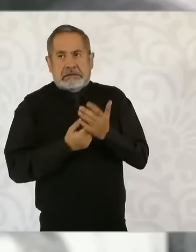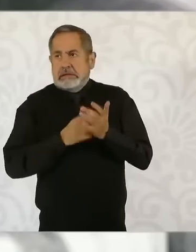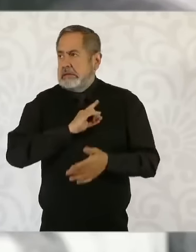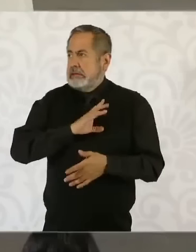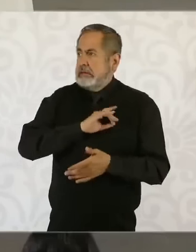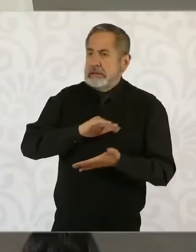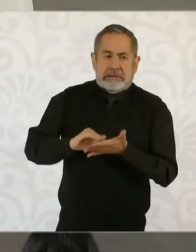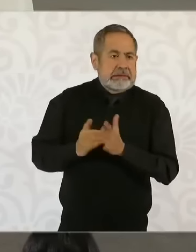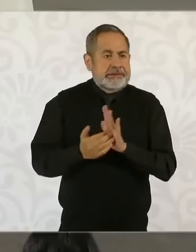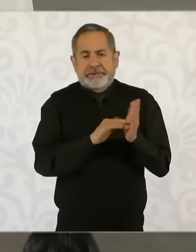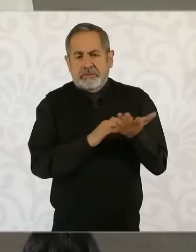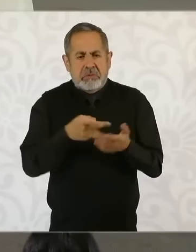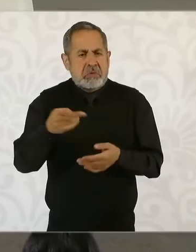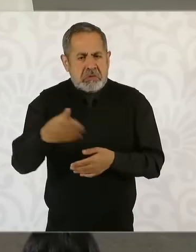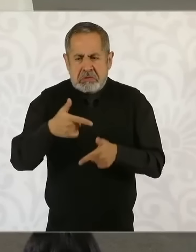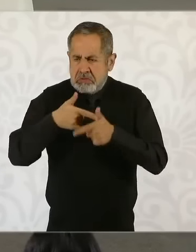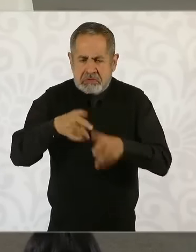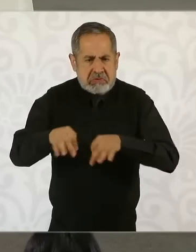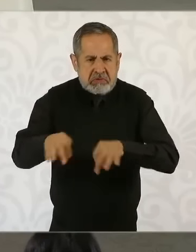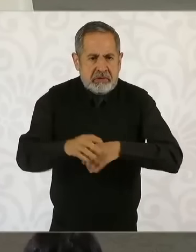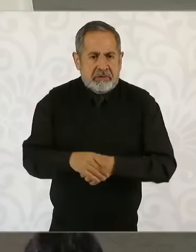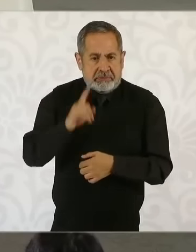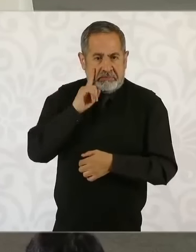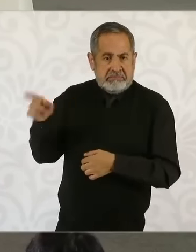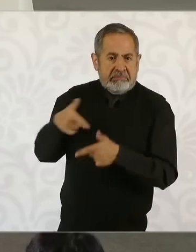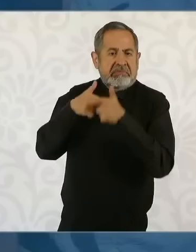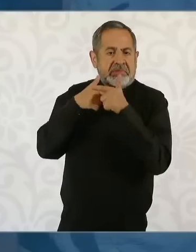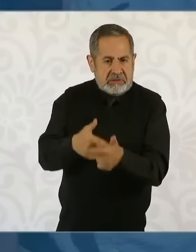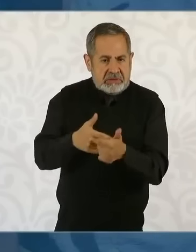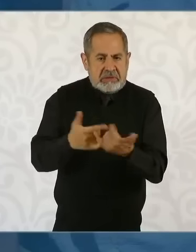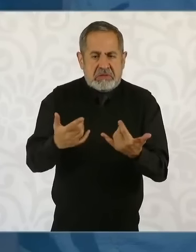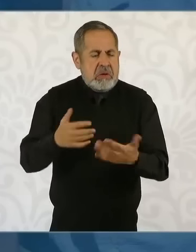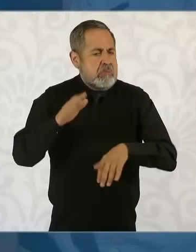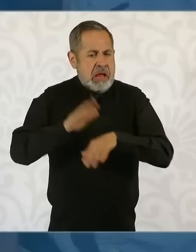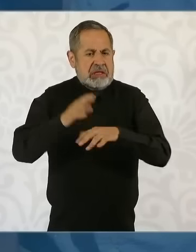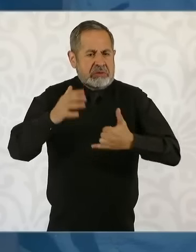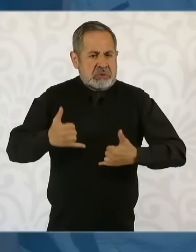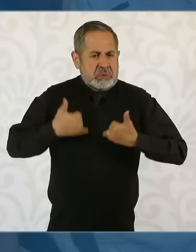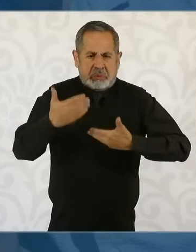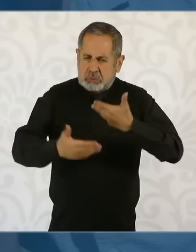adelante y como dice esta gráfica seguimos además creciendo a niveles mucho mayores que el resto de